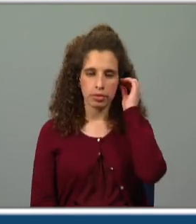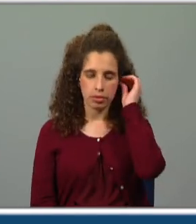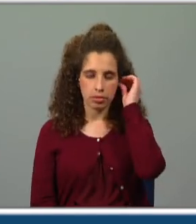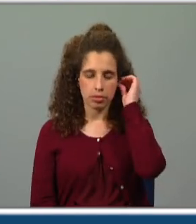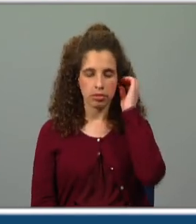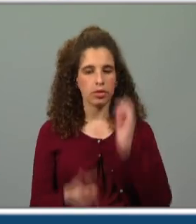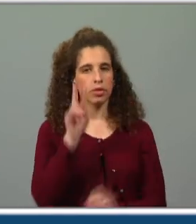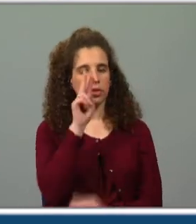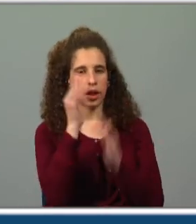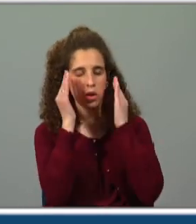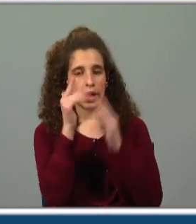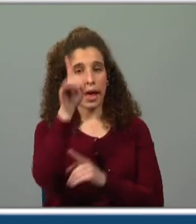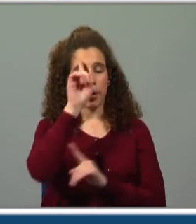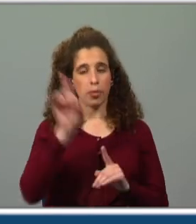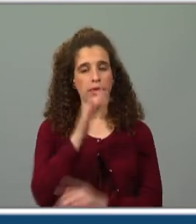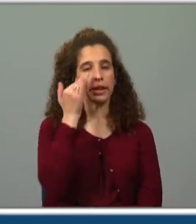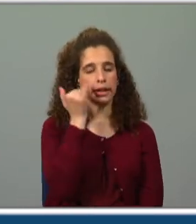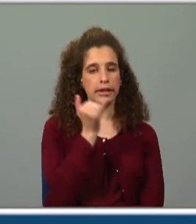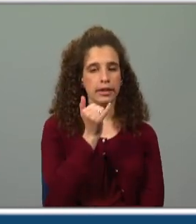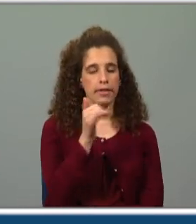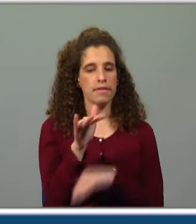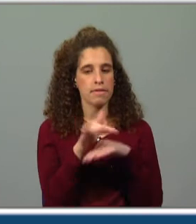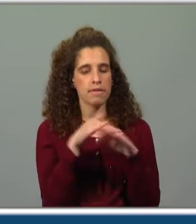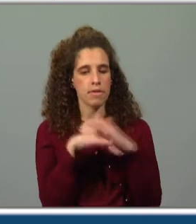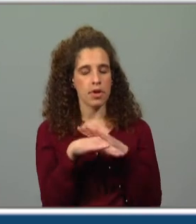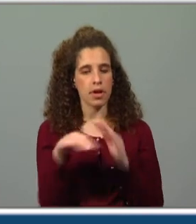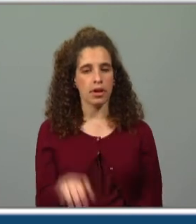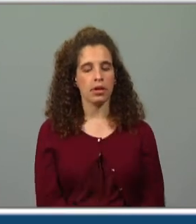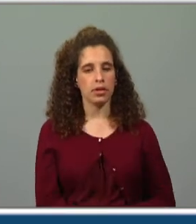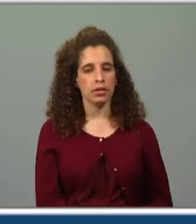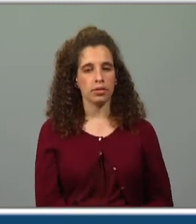entao com atenção por ser vai tentar fazer aqui uma 如此小心，因為你會嘗試在這裡做一個